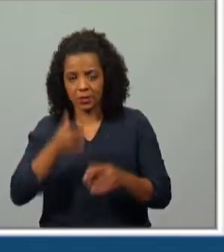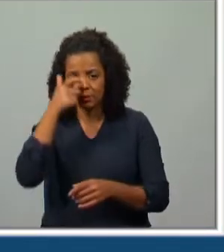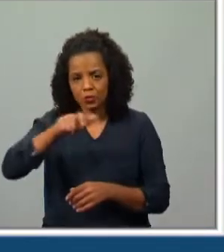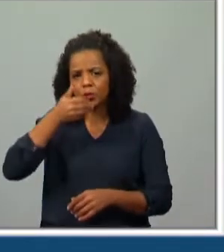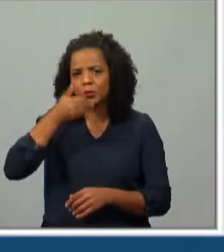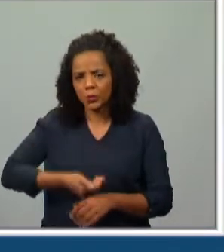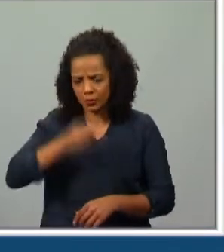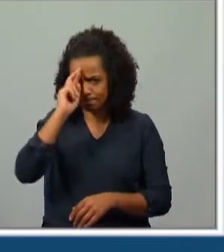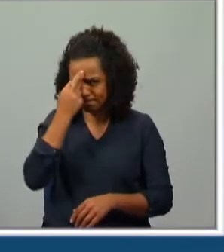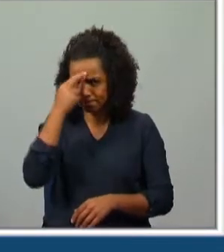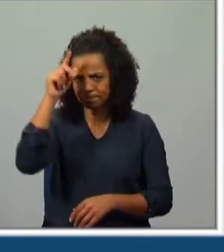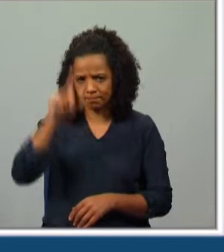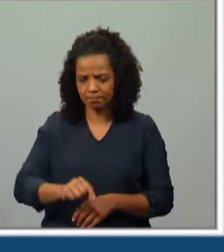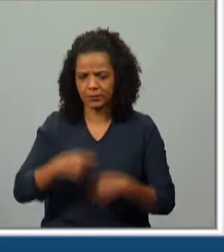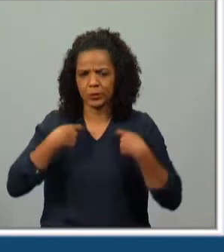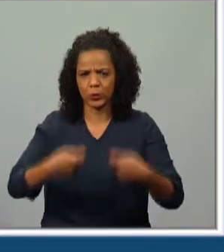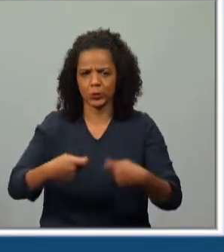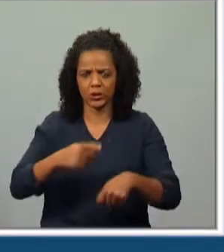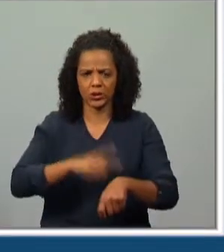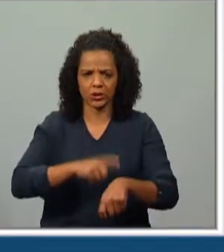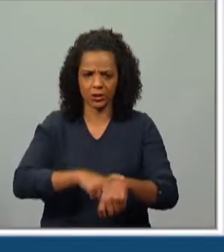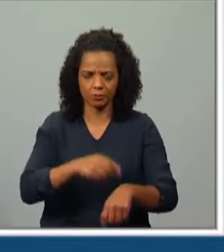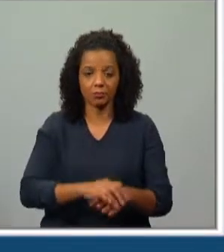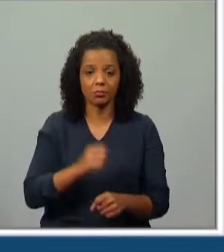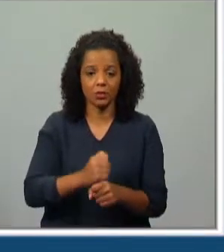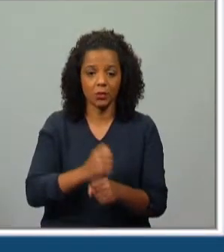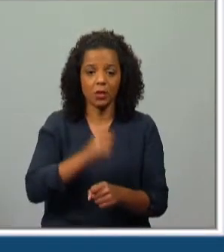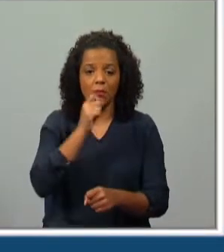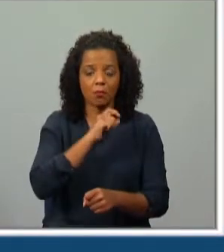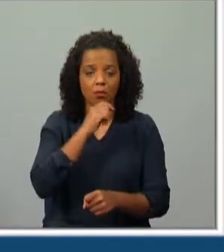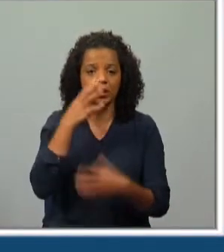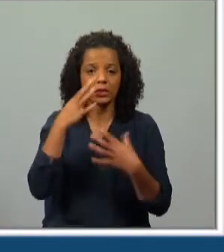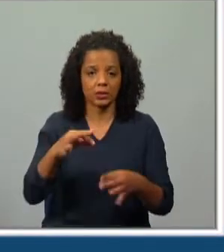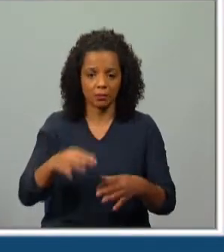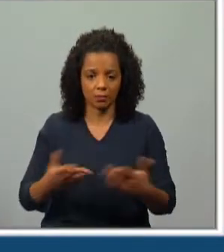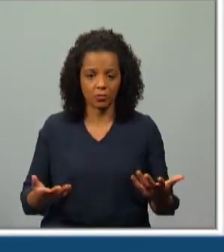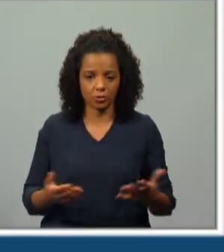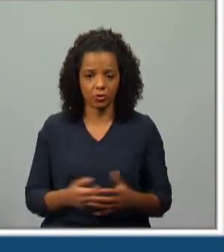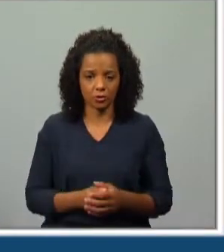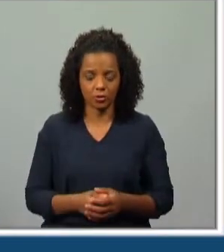muito esforço e grande depende do tempo esta tarefa pode ser simplificada 很多努力和大取決於時間這個任務可以簡化